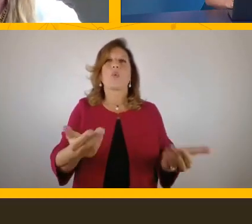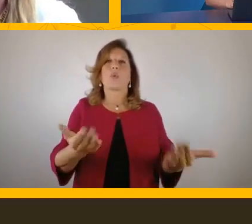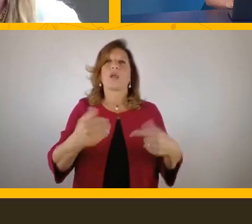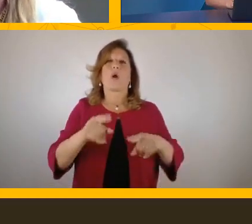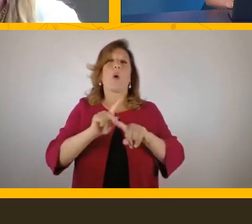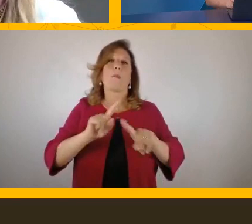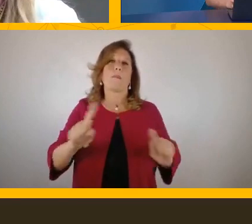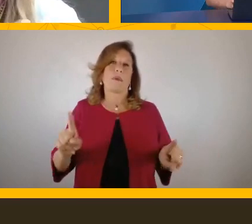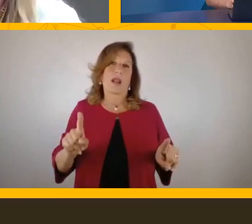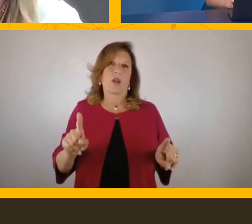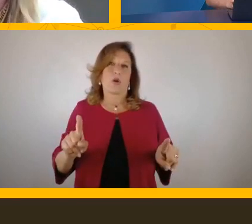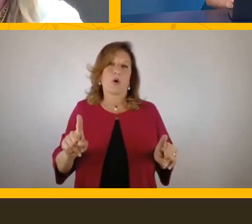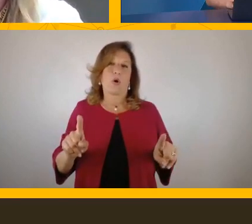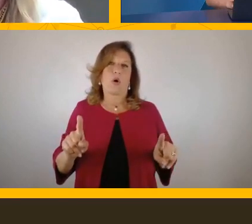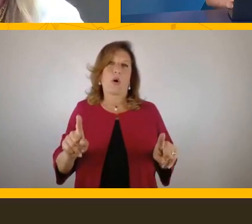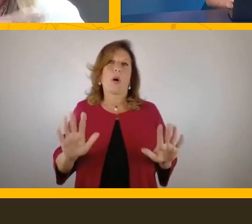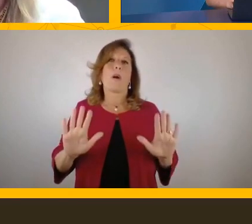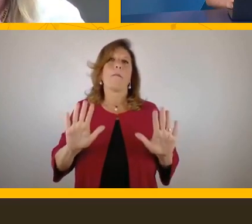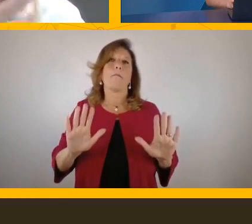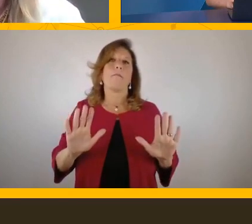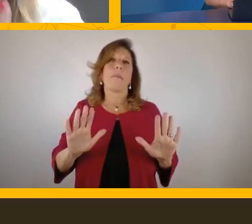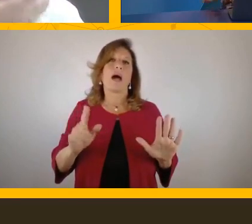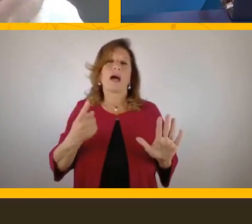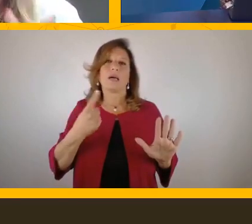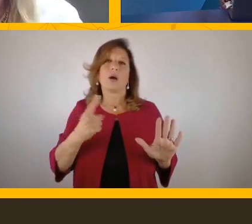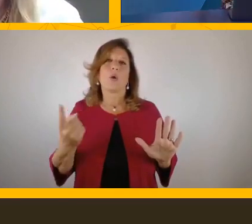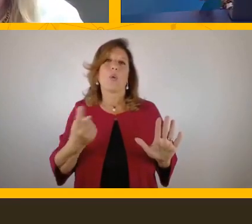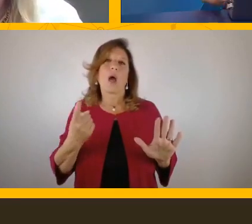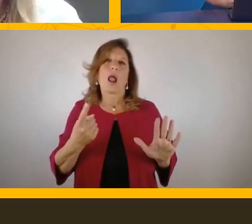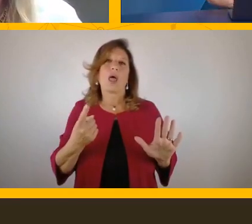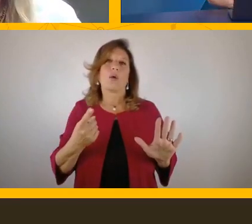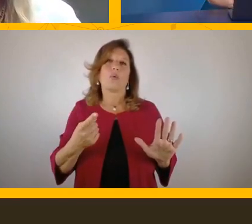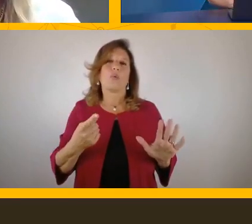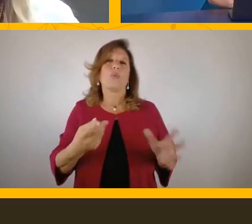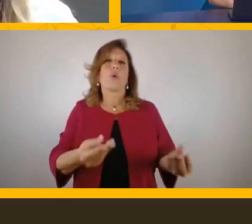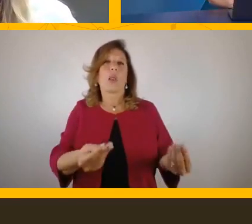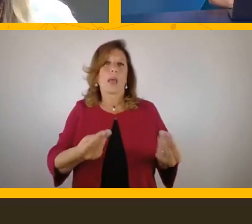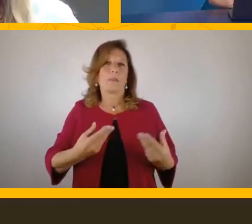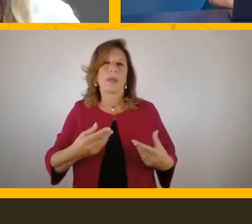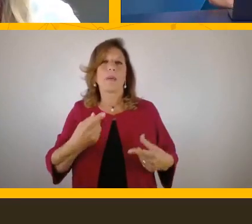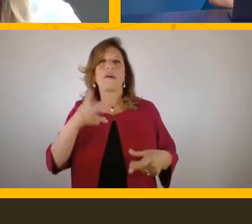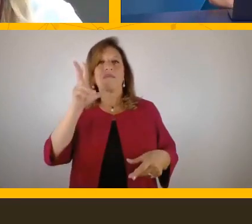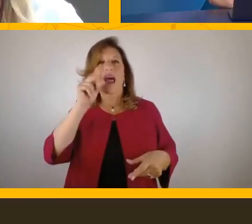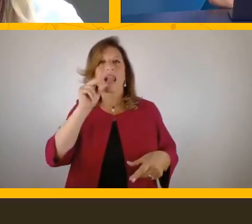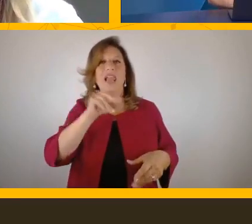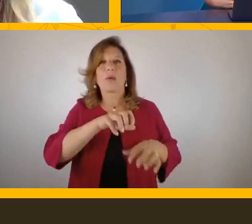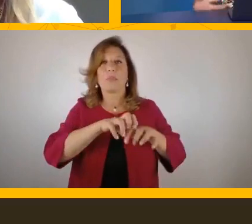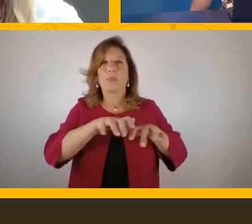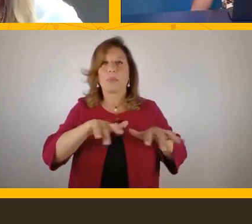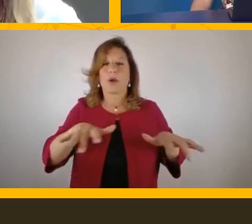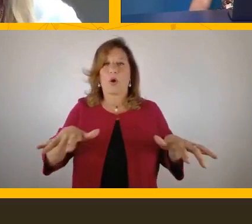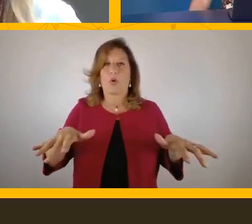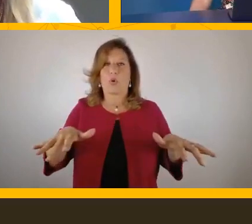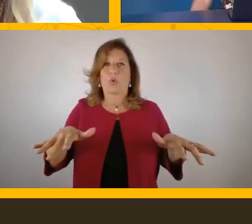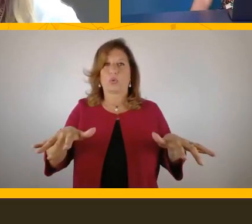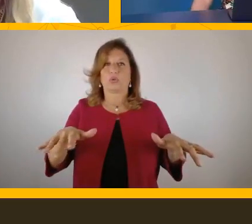non li hanno comperati ma li hanno ricevuti anche per uhm farli conoscere